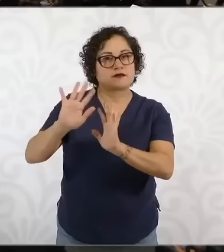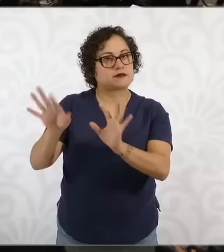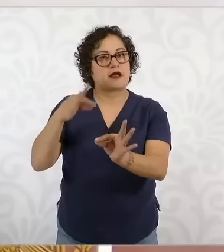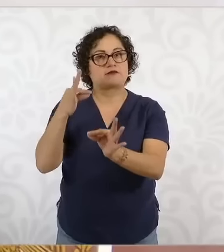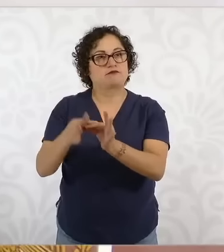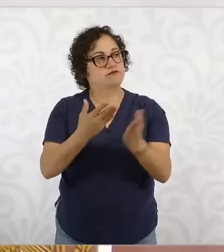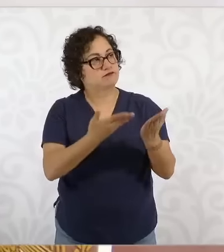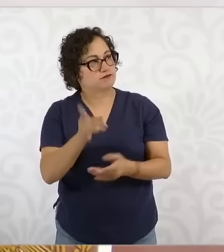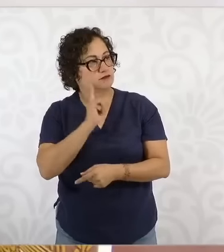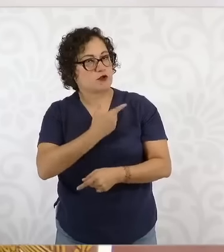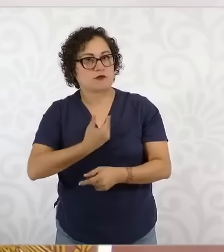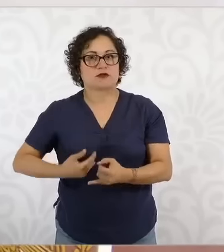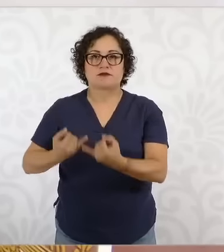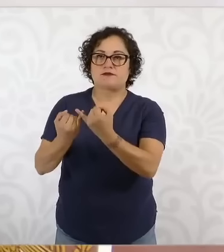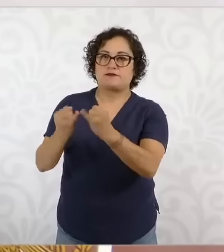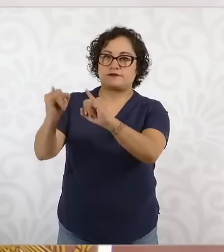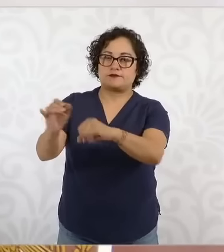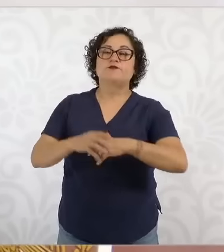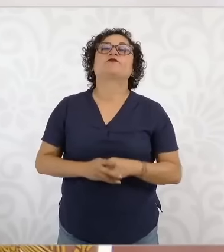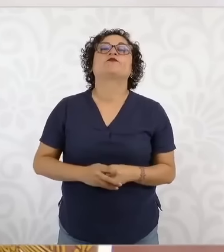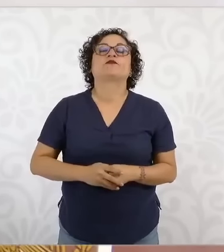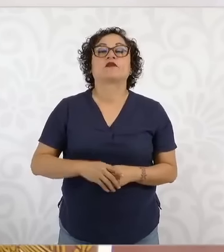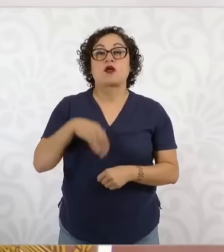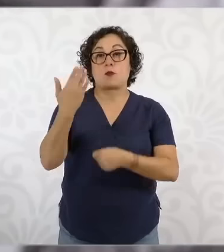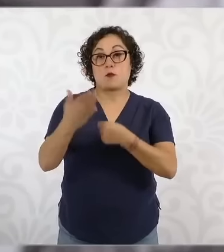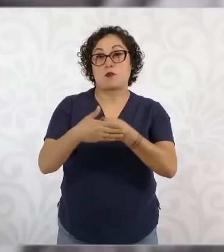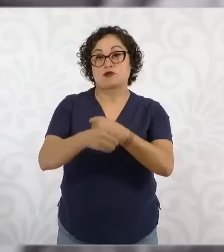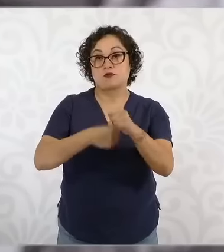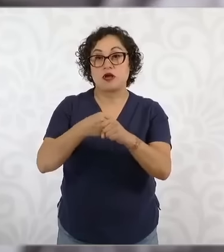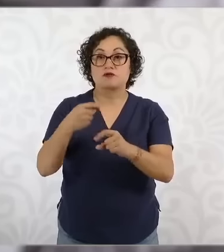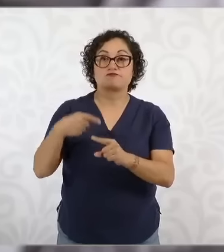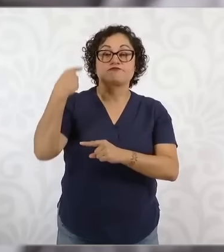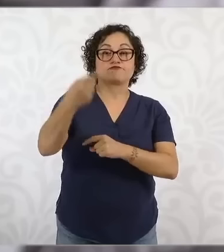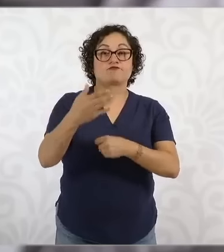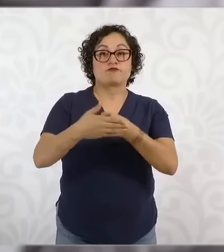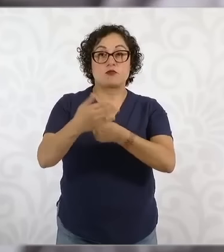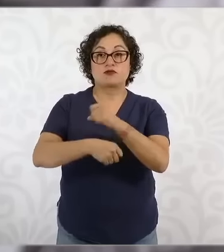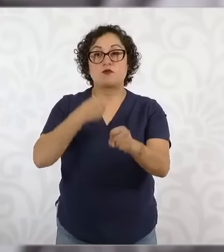año y a principios del siguiente terminaríamos de repotenciar eh las unidades que quedan ahorita,